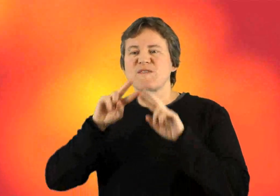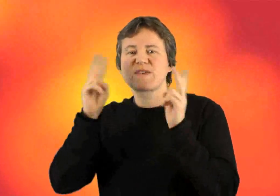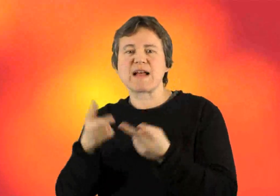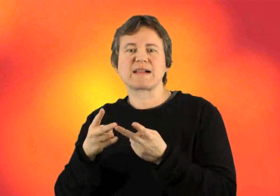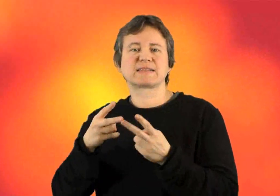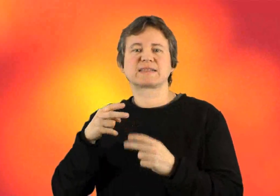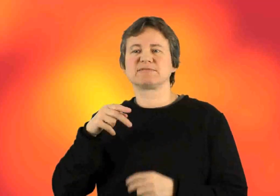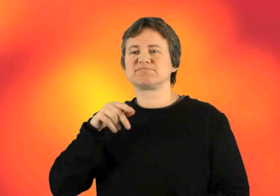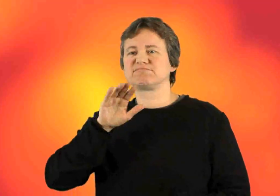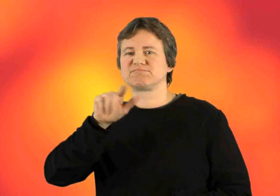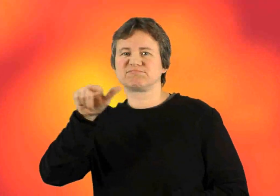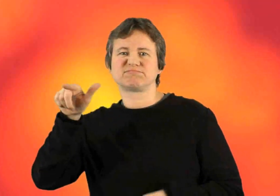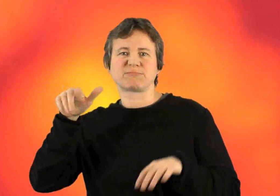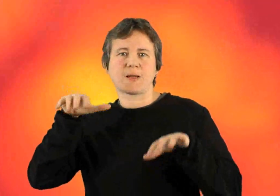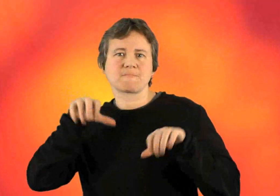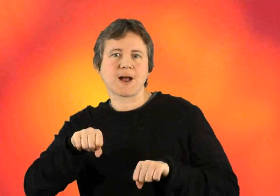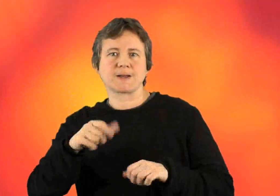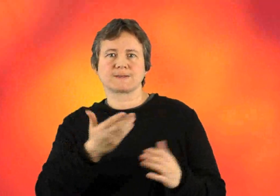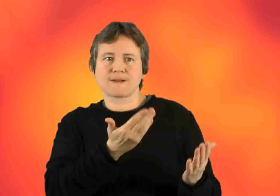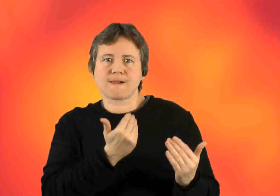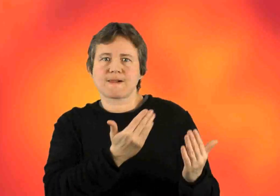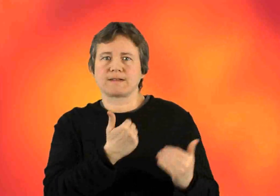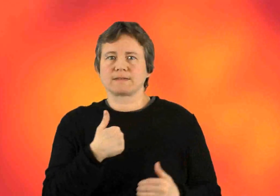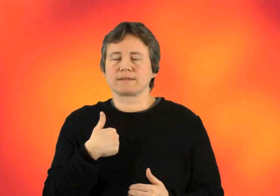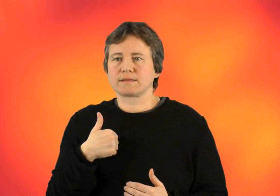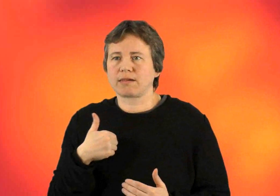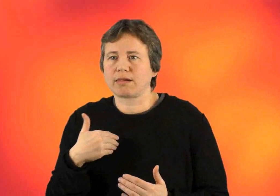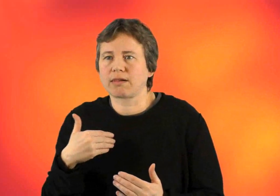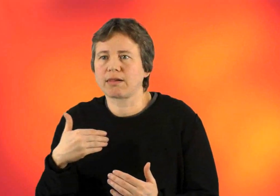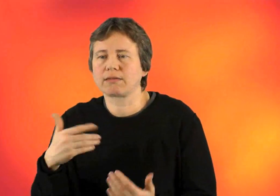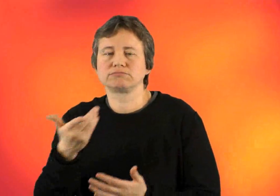Wenn die Welt mich auf den schiefen Weg lockt